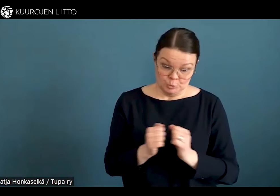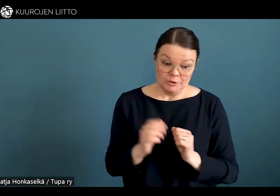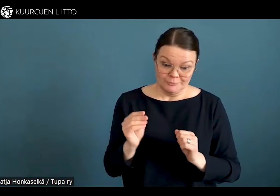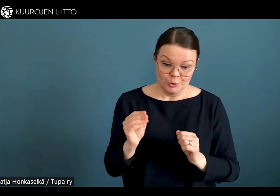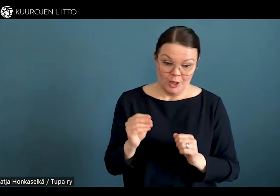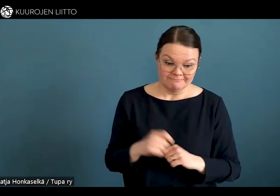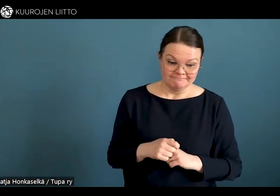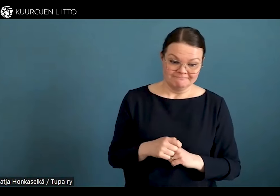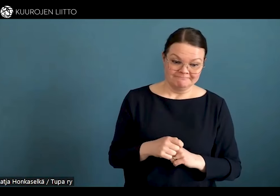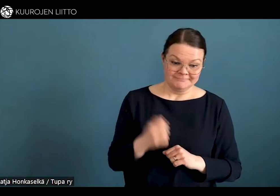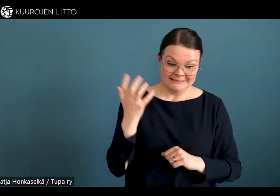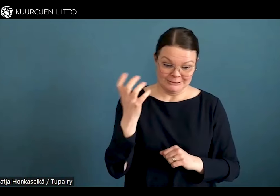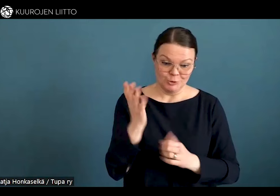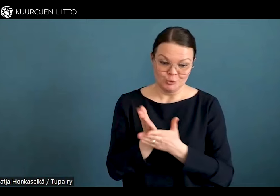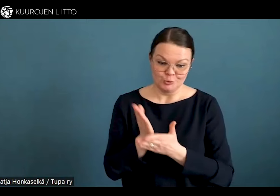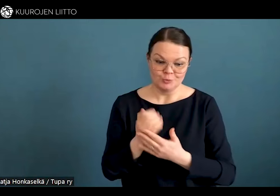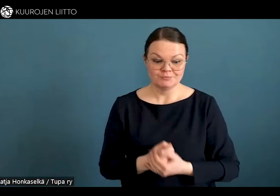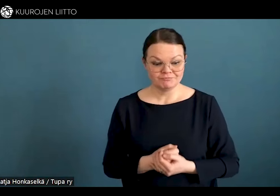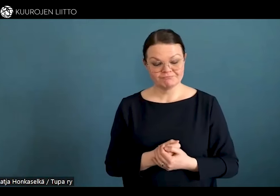Mutta isosta jutusta on silti kyse.